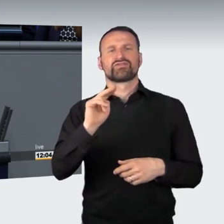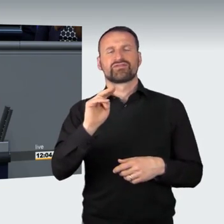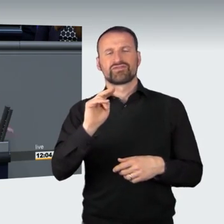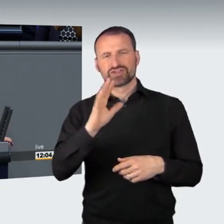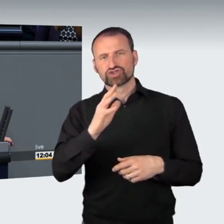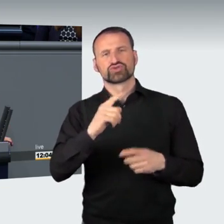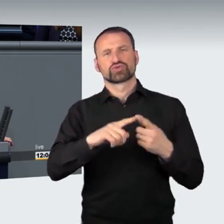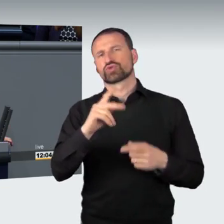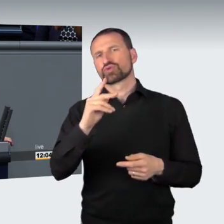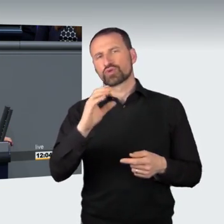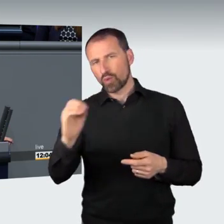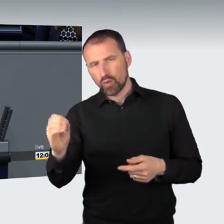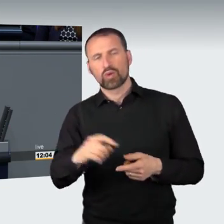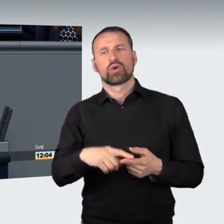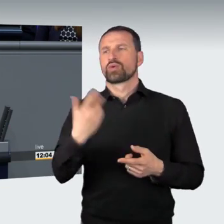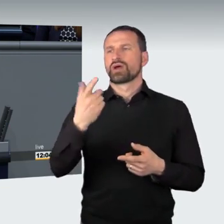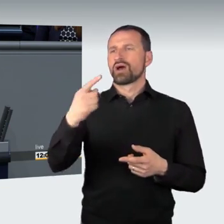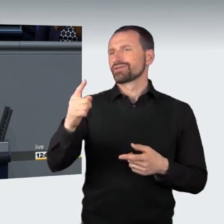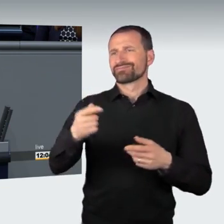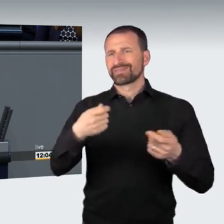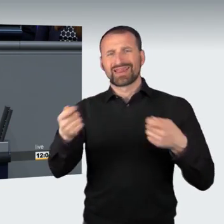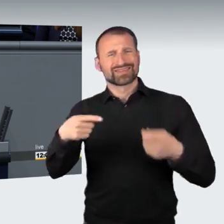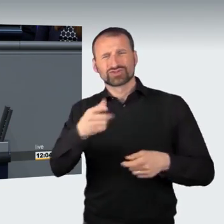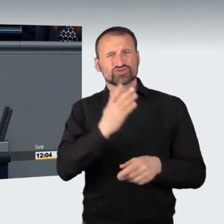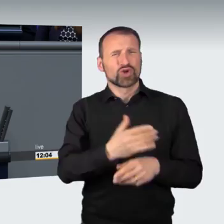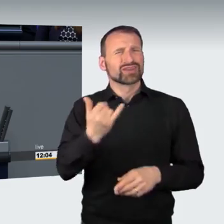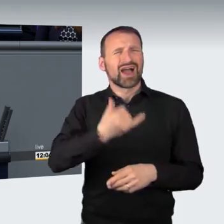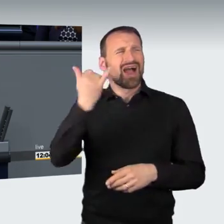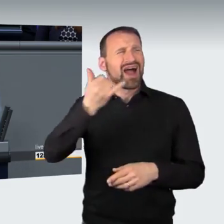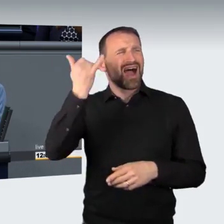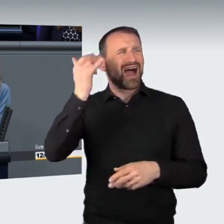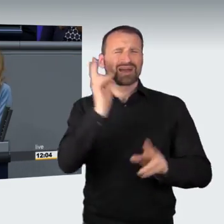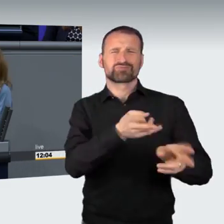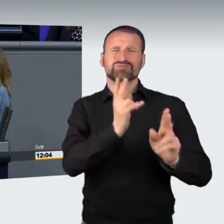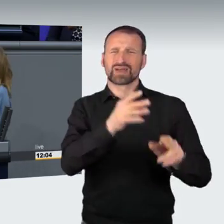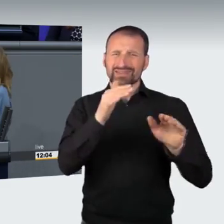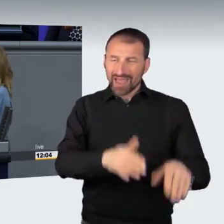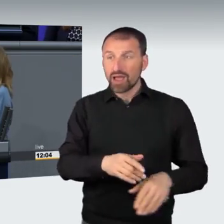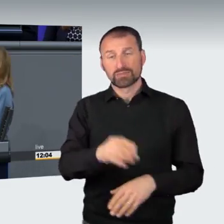sind jetzt vom Rausschmiss bedroht. (Präsidium): Sie auch. (Heiterkeit und Applaus)